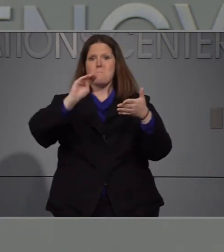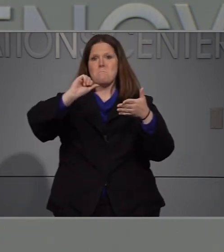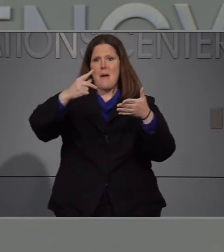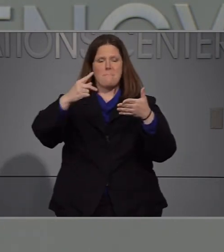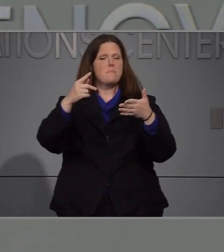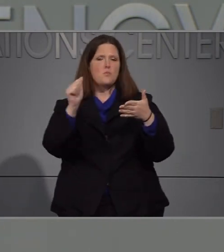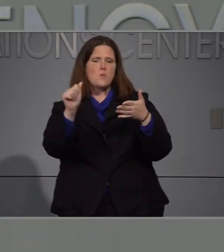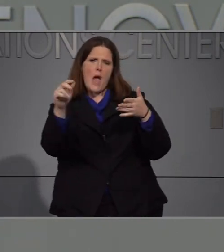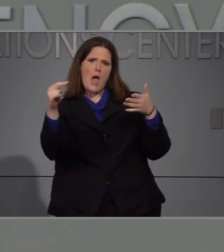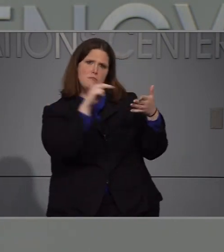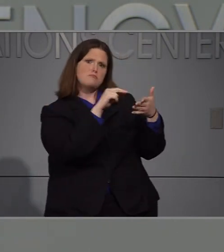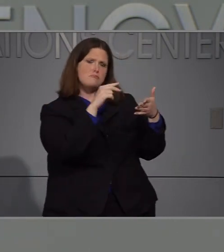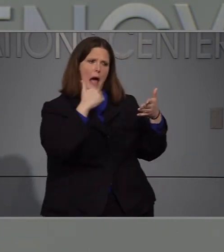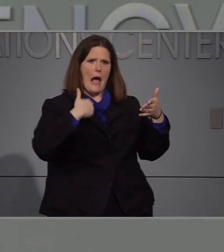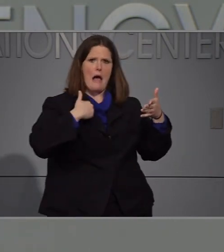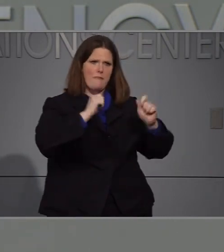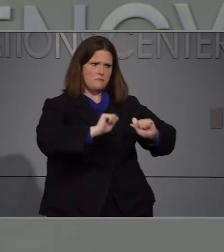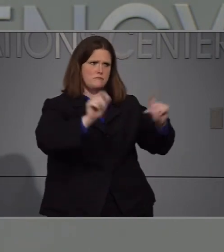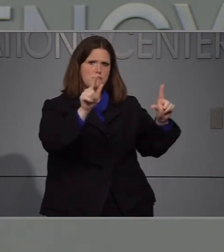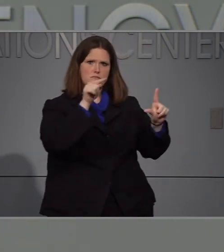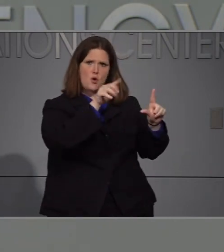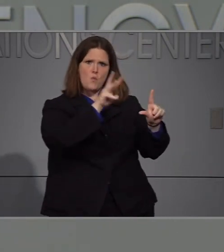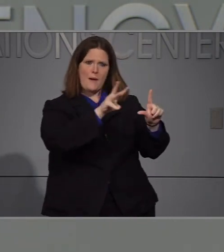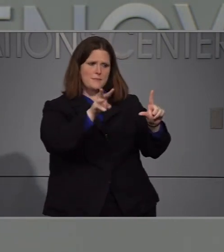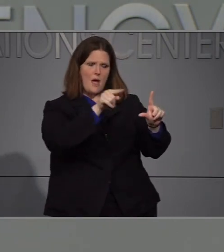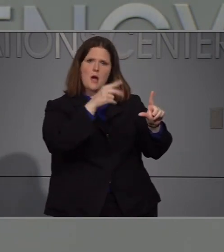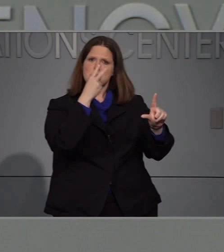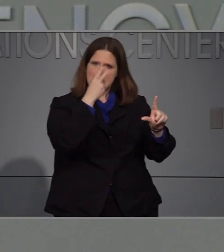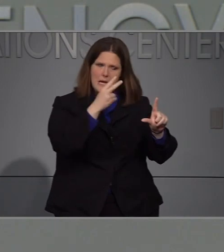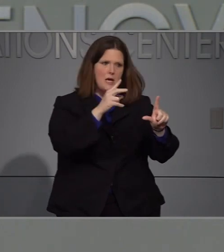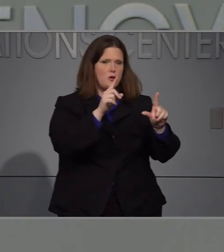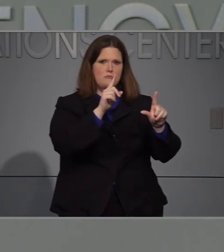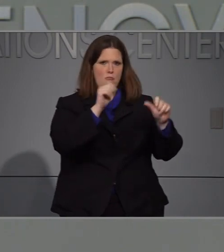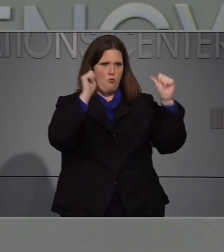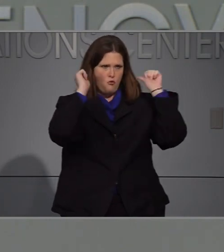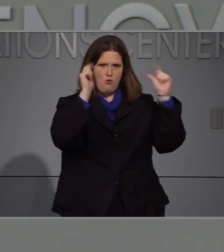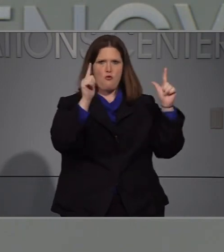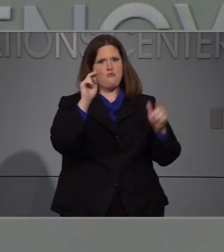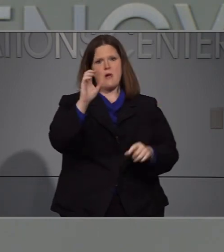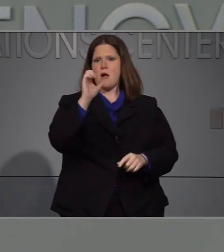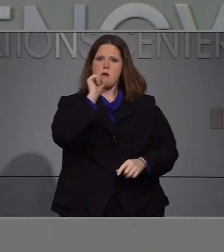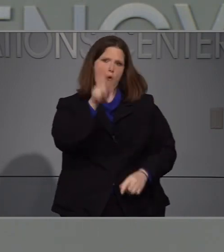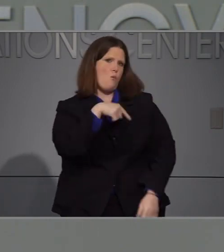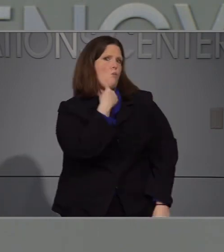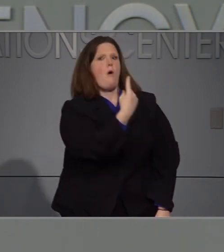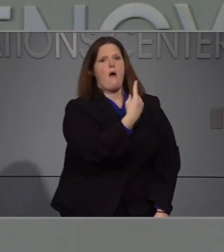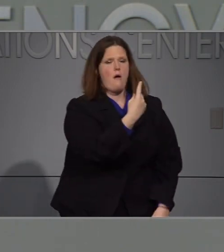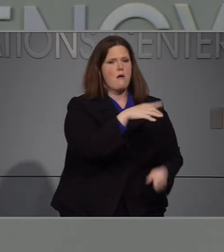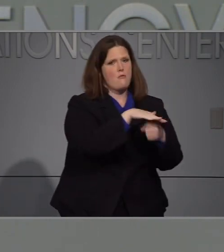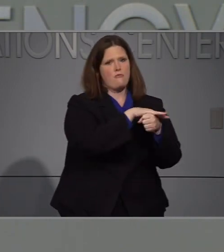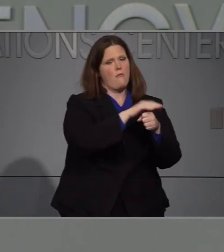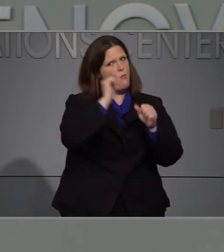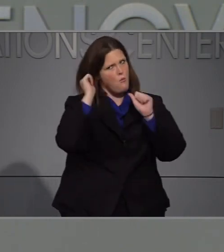vemos nuestro mapa y ustedes van a ver que realmente estamos viendo casos en partes en todas